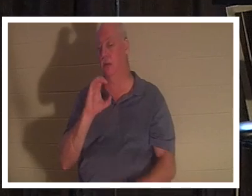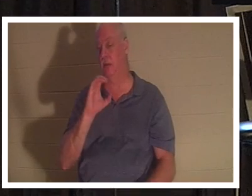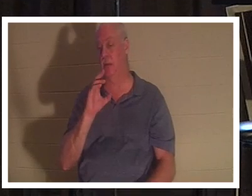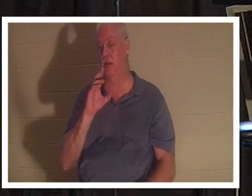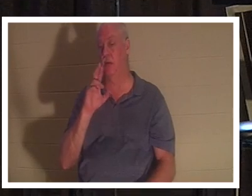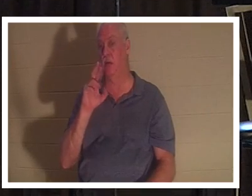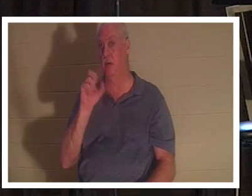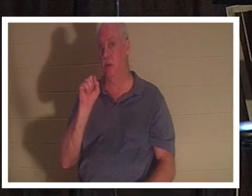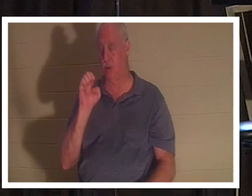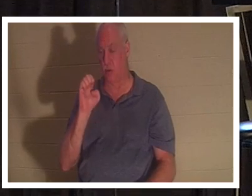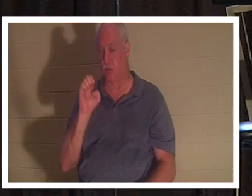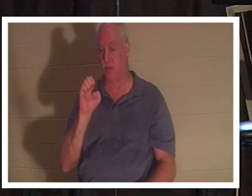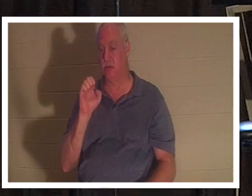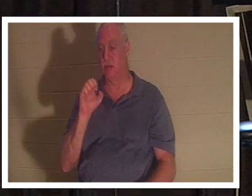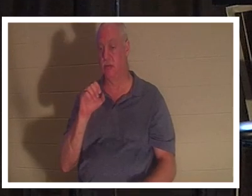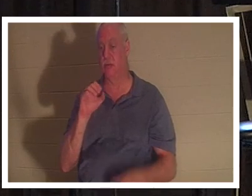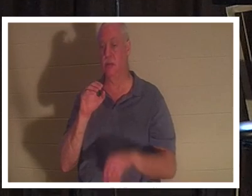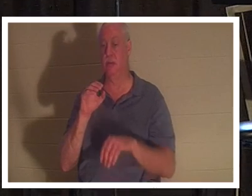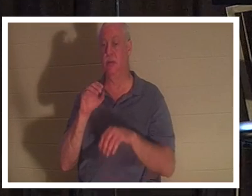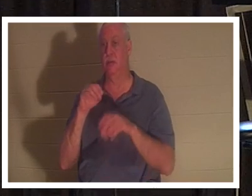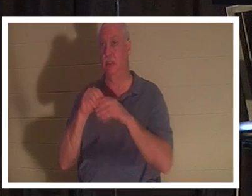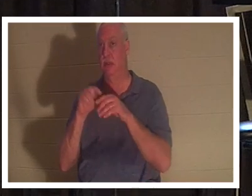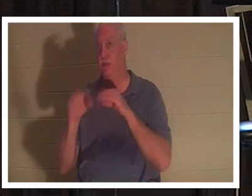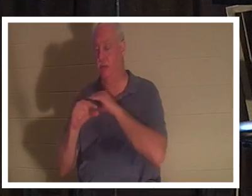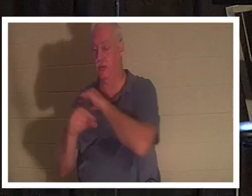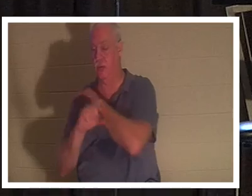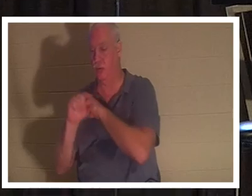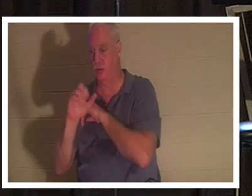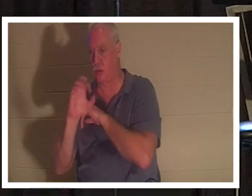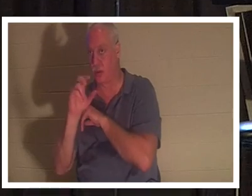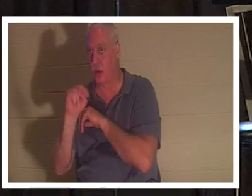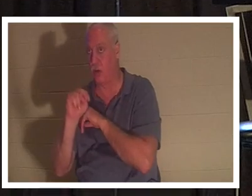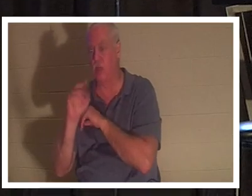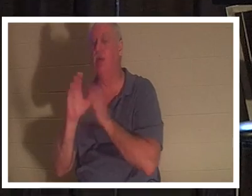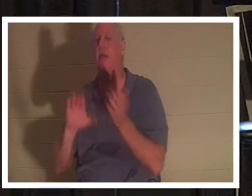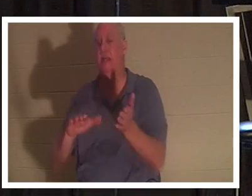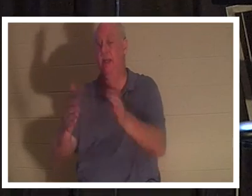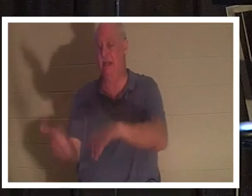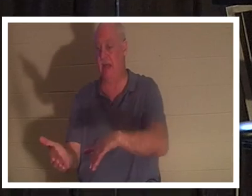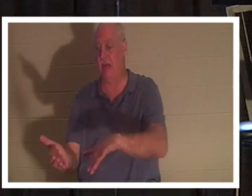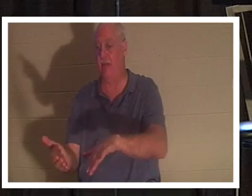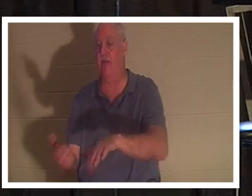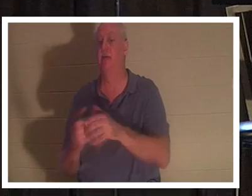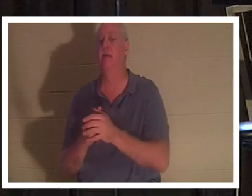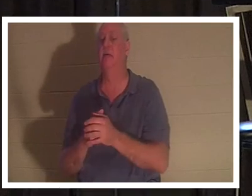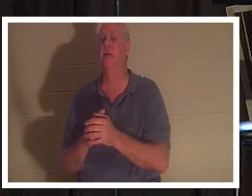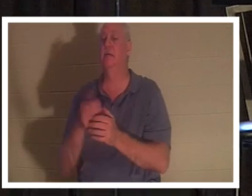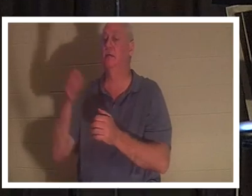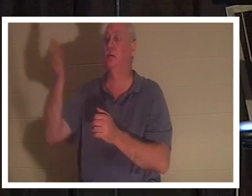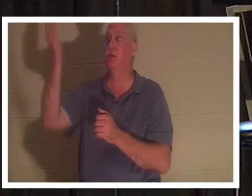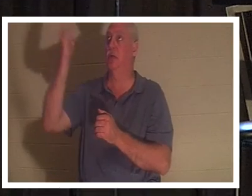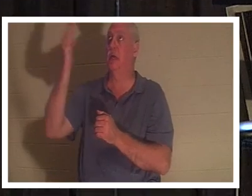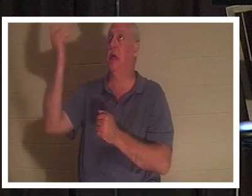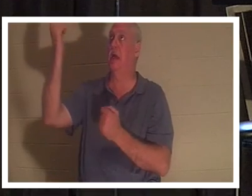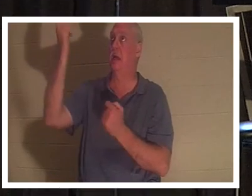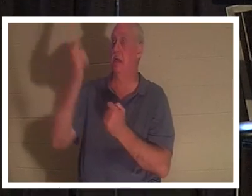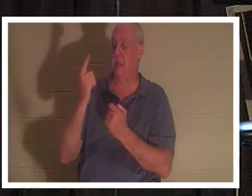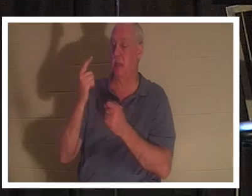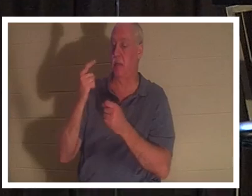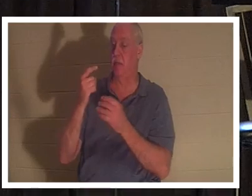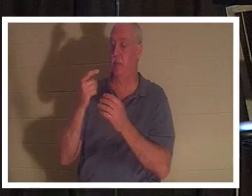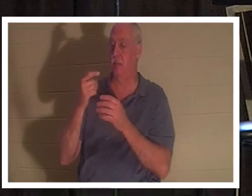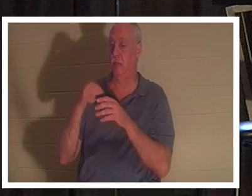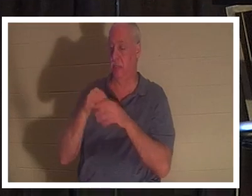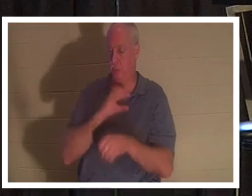बगीचे में मानवजाति पर जो अभिशाप लगाया गया था वह मृत्यु था। तो वहाँ परमेश्वर में, परमेश्वर मसीह के रूप में